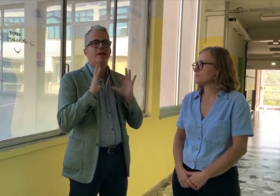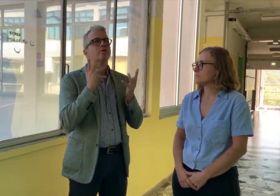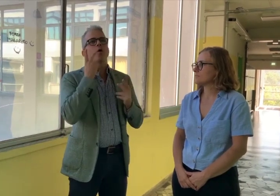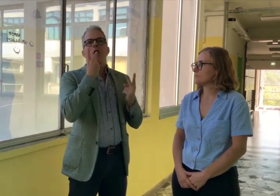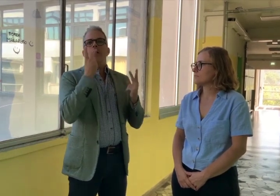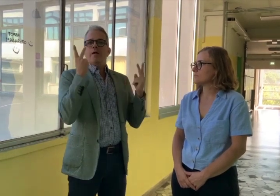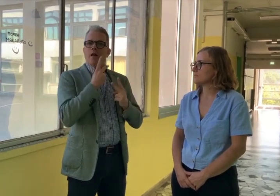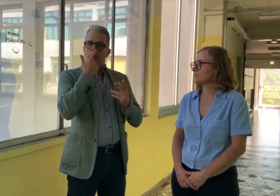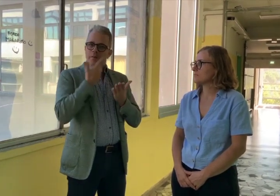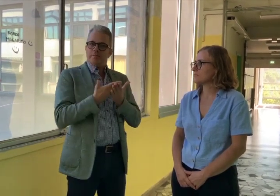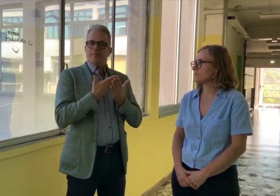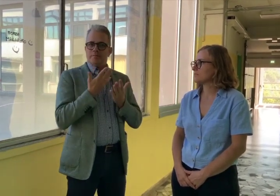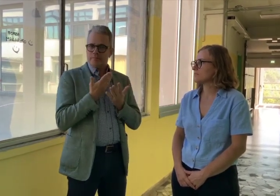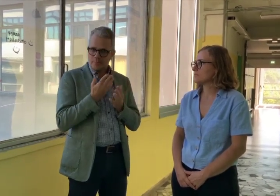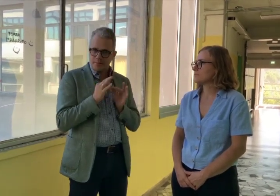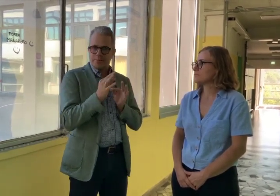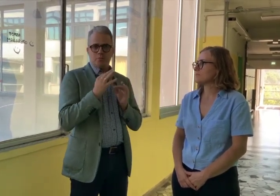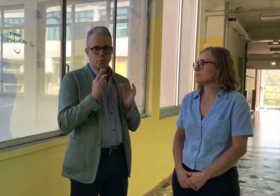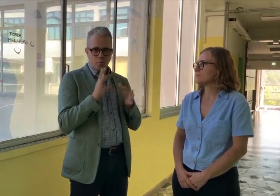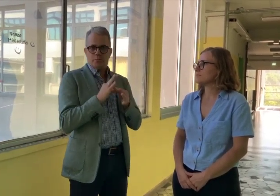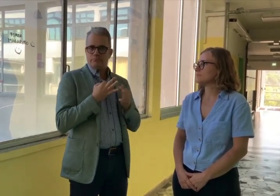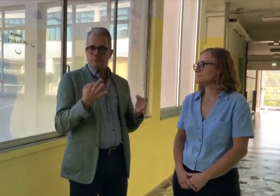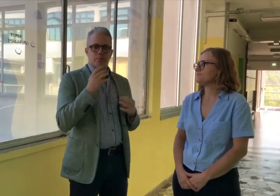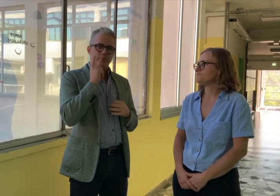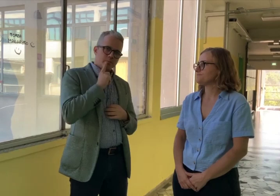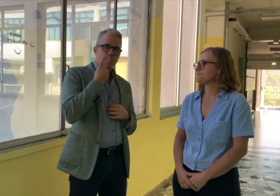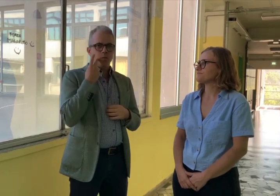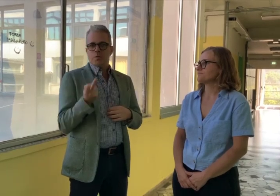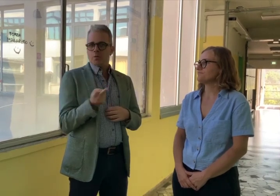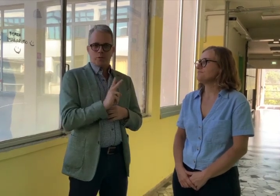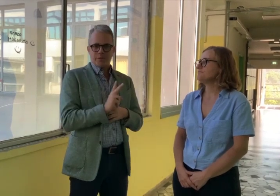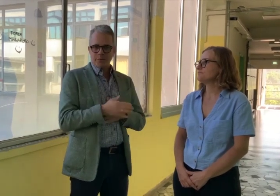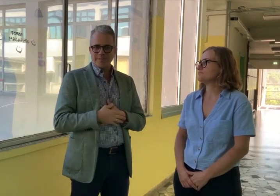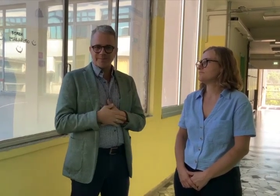un’ambiente adatto e a misura degli studenti, sia sordi che udenti.